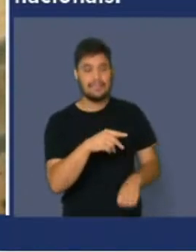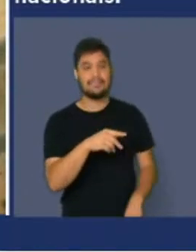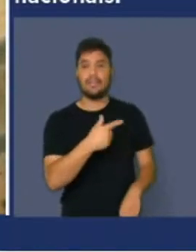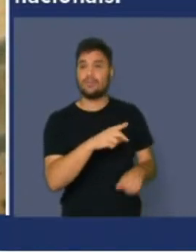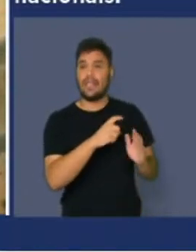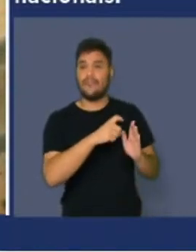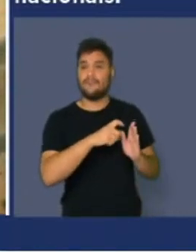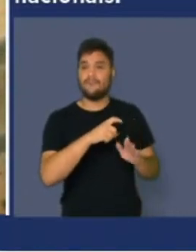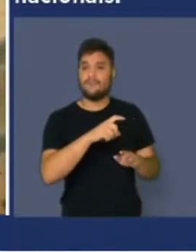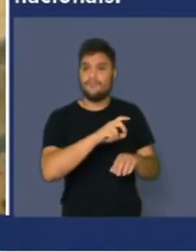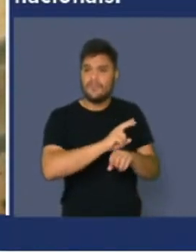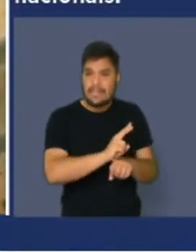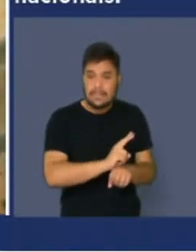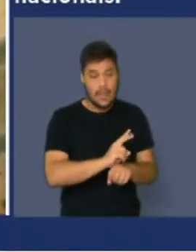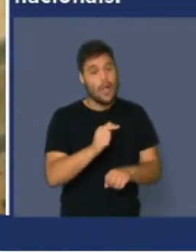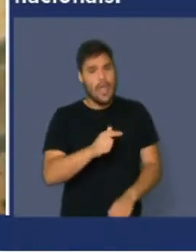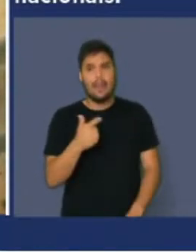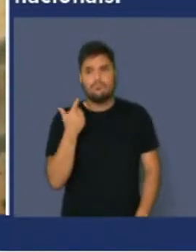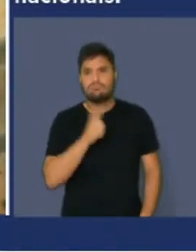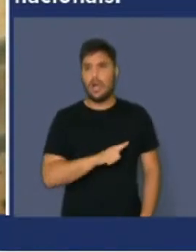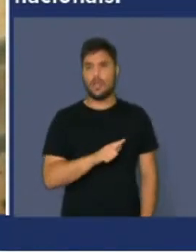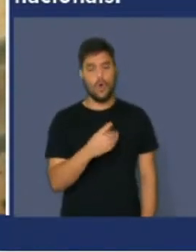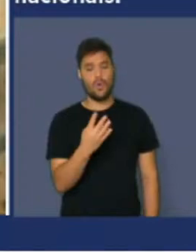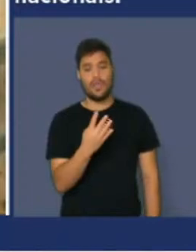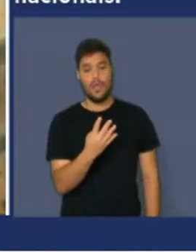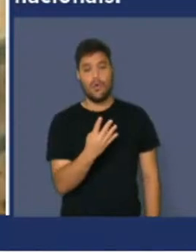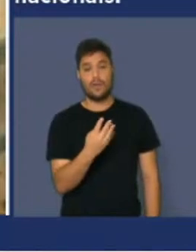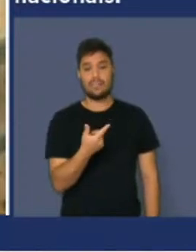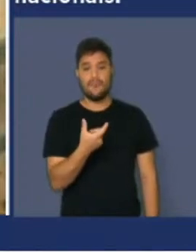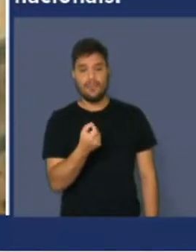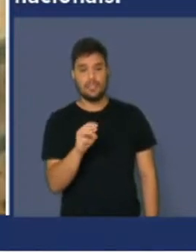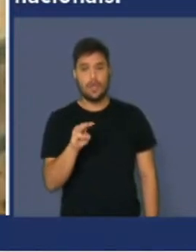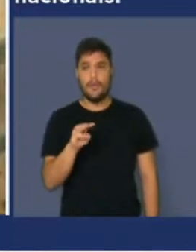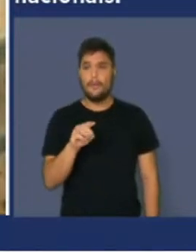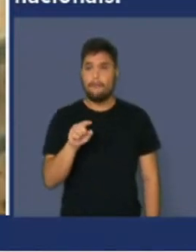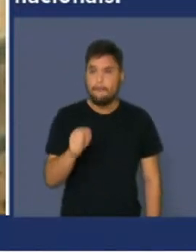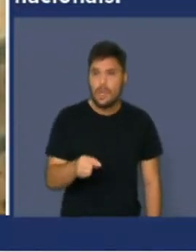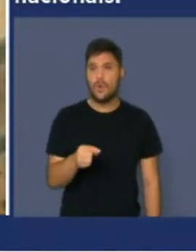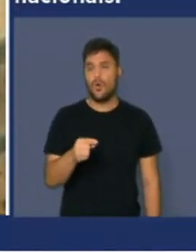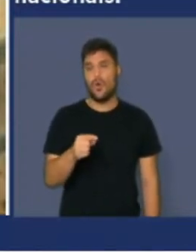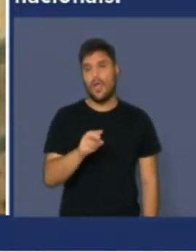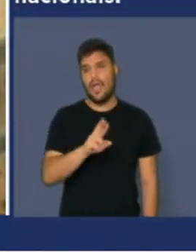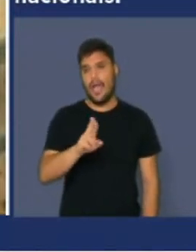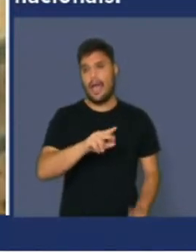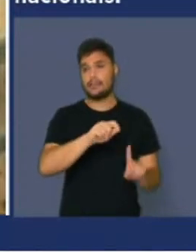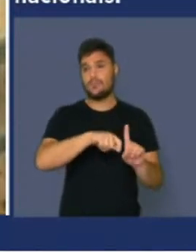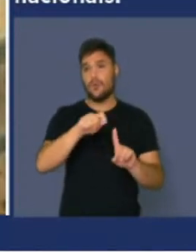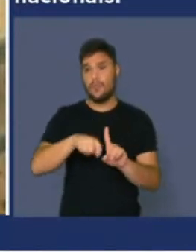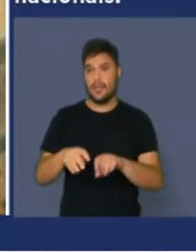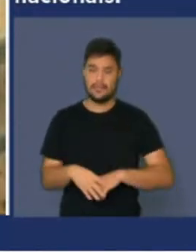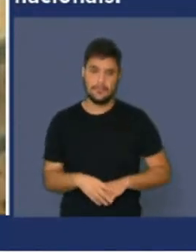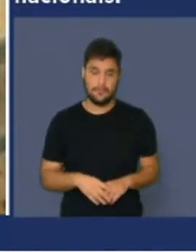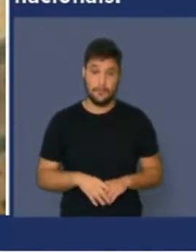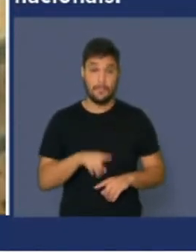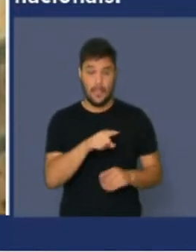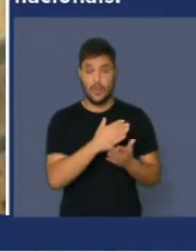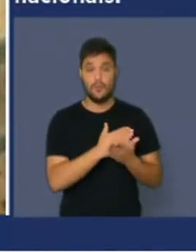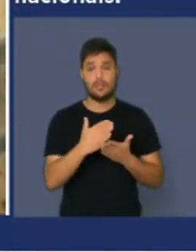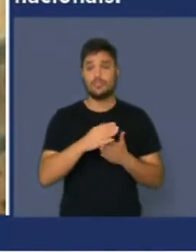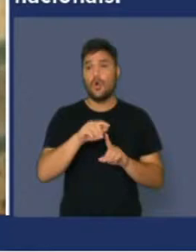MELHOR. ELE GANHOU 420 MIL REAIS POR MÊS DESDE QUE É MINISTRO DA FAZENDA, DETONANDO O VALOR DA MOEDA DO NOSSO PAÍS E TORNANDO, PORTANTO,